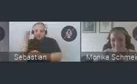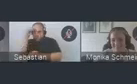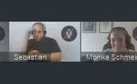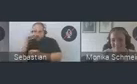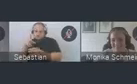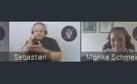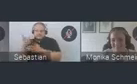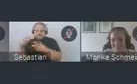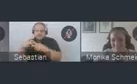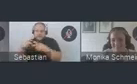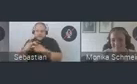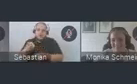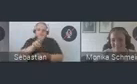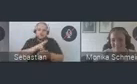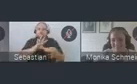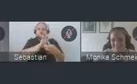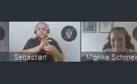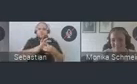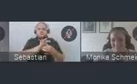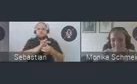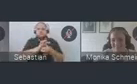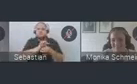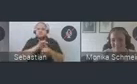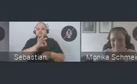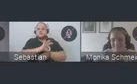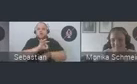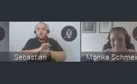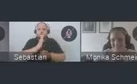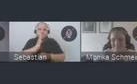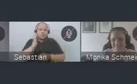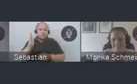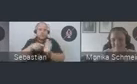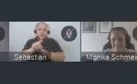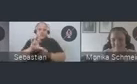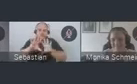a z drugiej strony współpracuje przy projekcie Biblioteka dla Wszystkich,